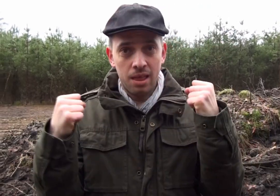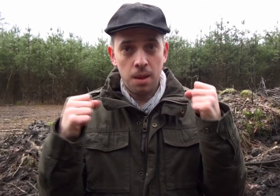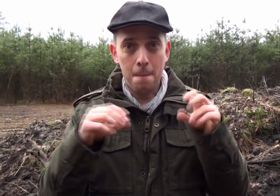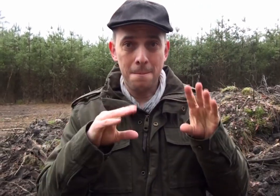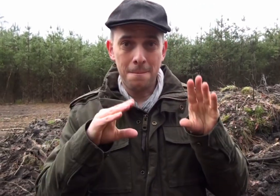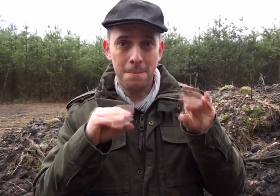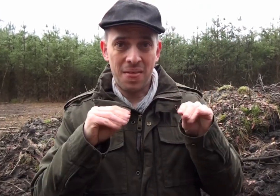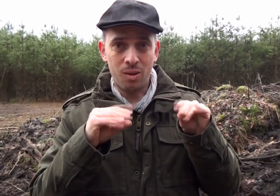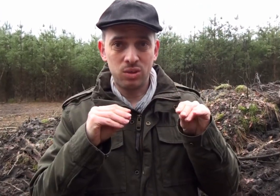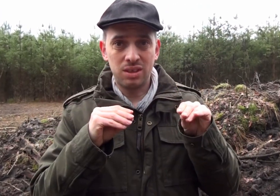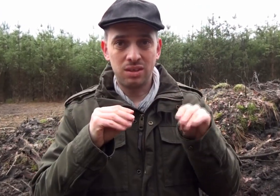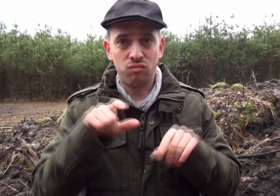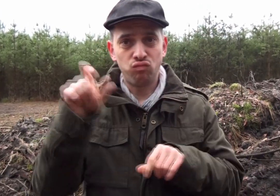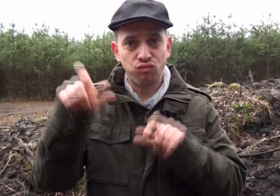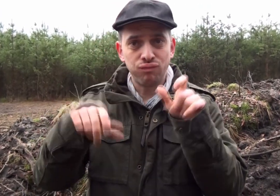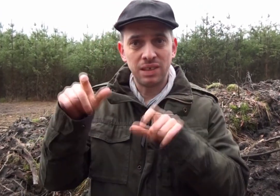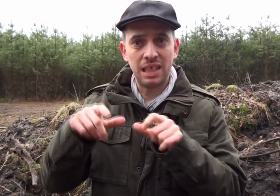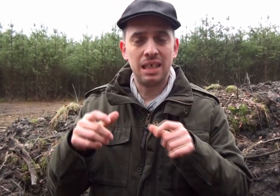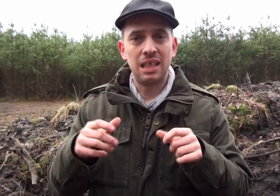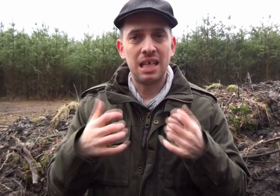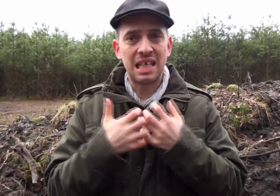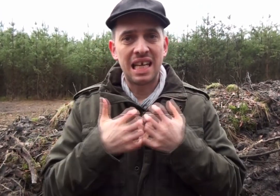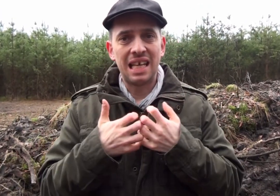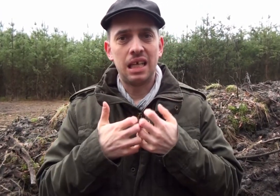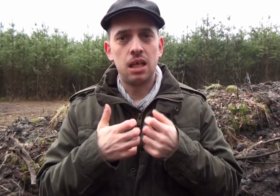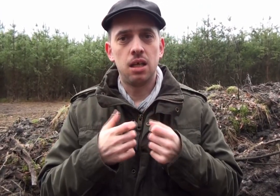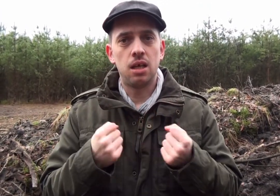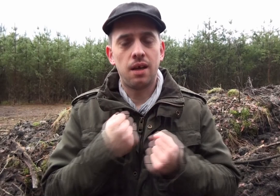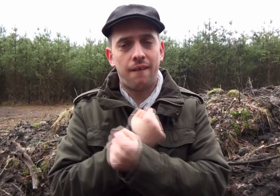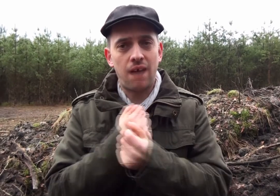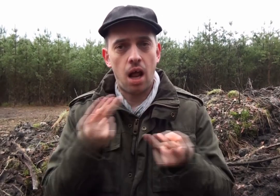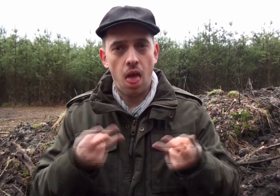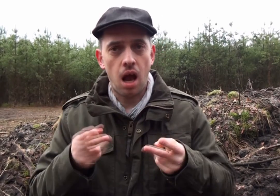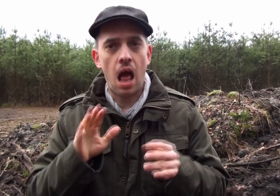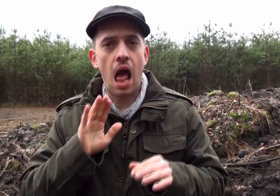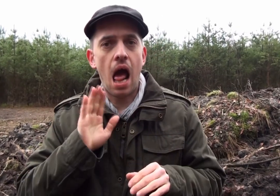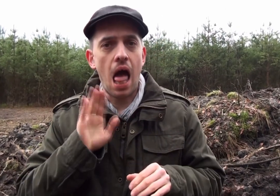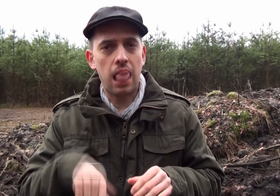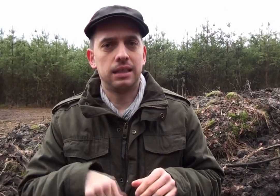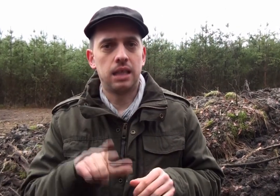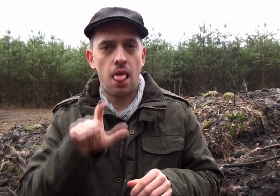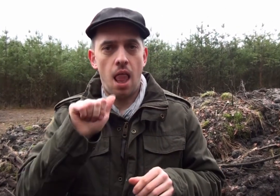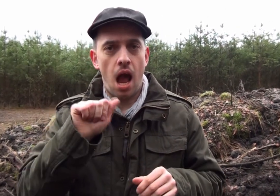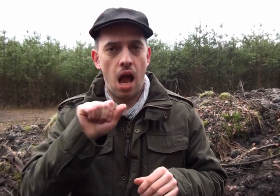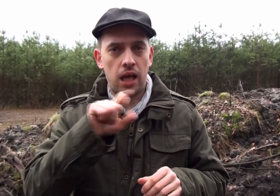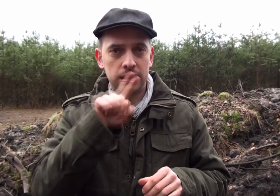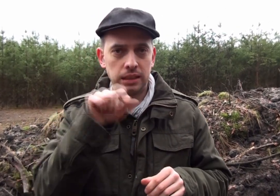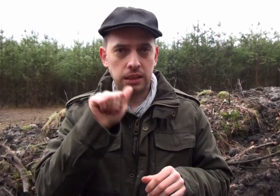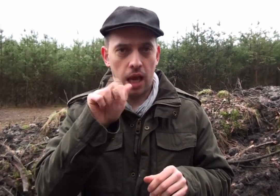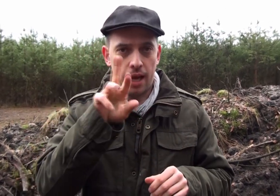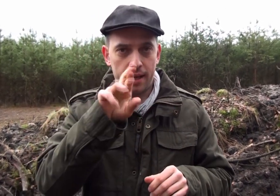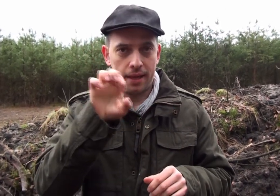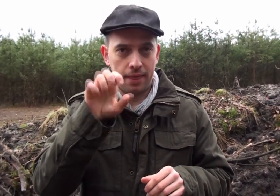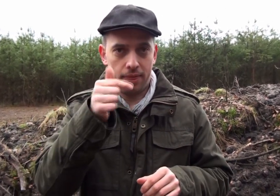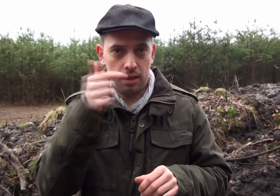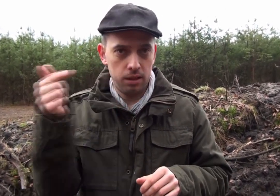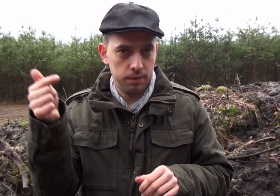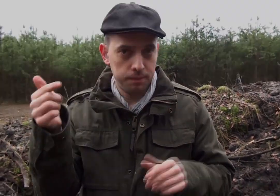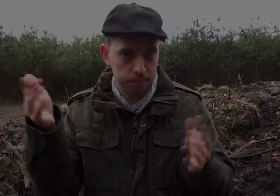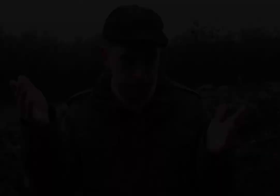die gegen im Ausland internierte Deutsche ausgetauscht werden sollen. Die Wehrmacht benutzt das verbleibende Kriegsgefangenenlager vor allem als Lazarett.